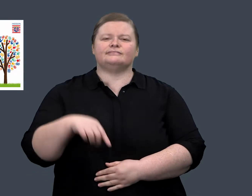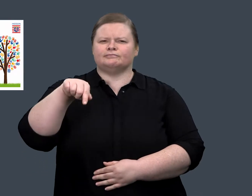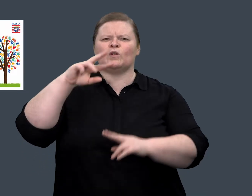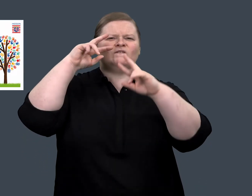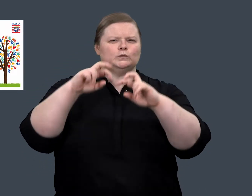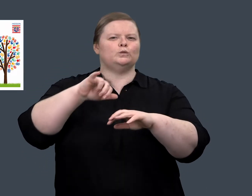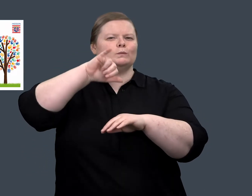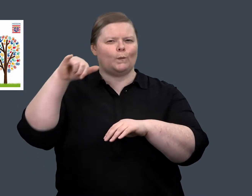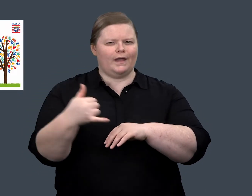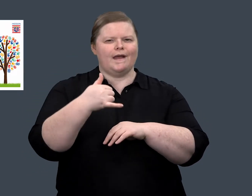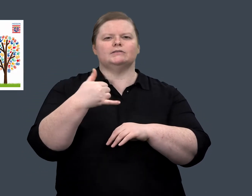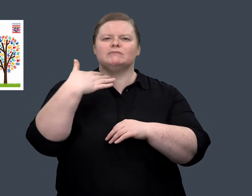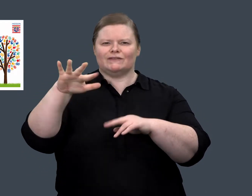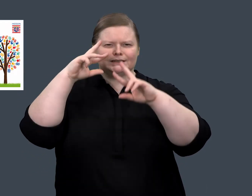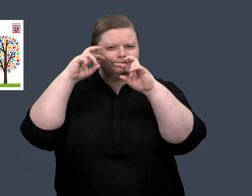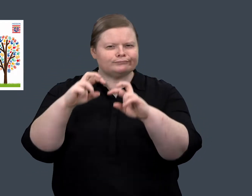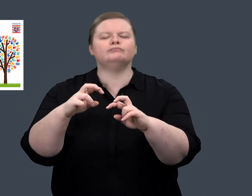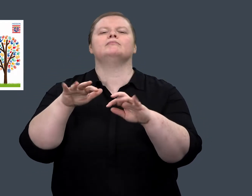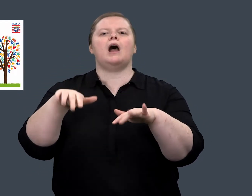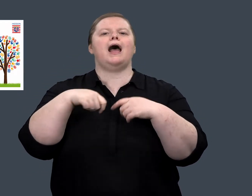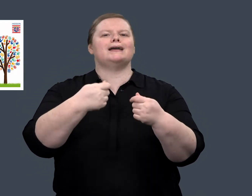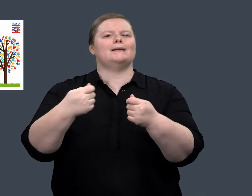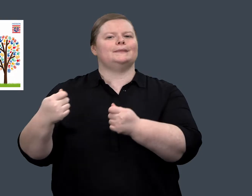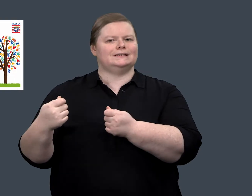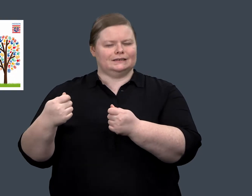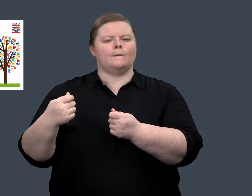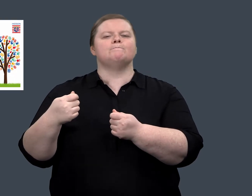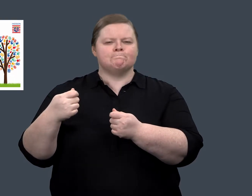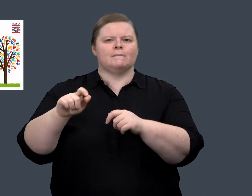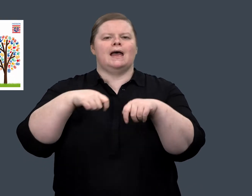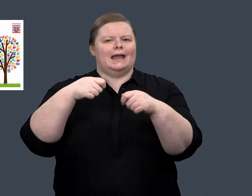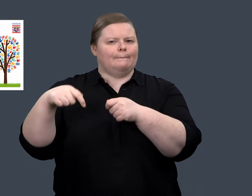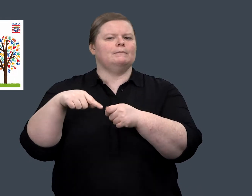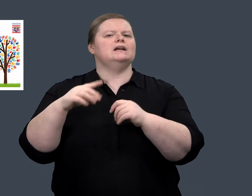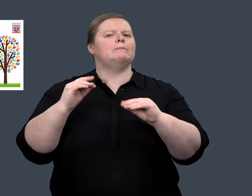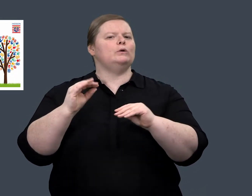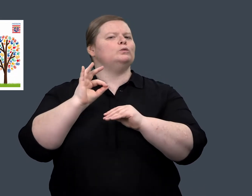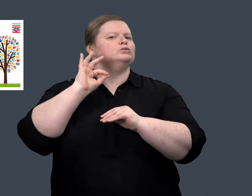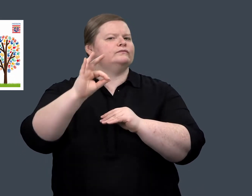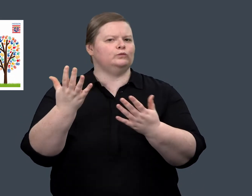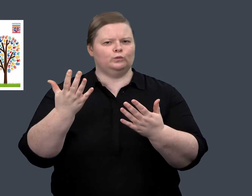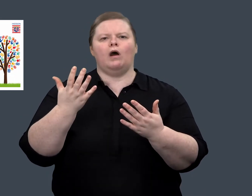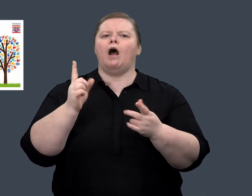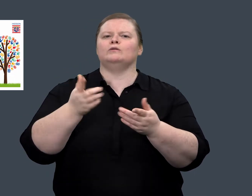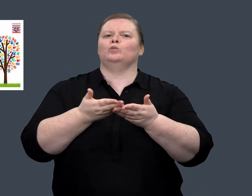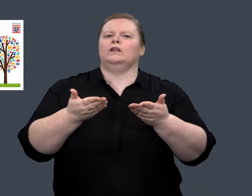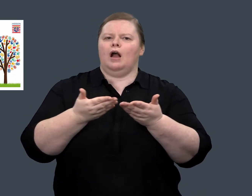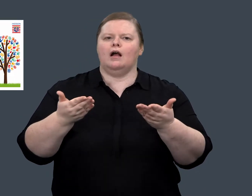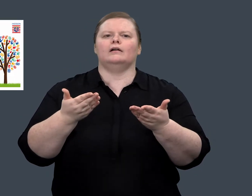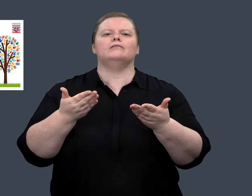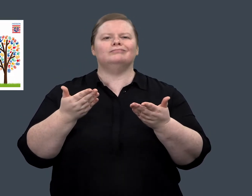Basierend auf den Ergebnissen des Forschungsprojekts